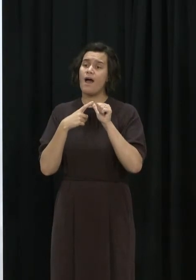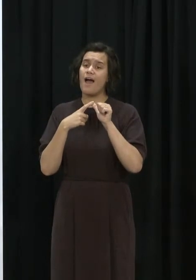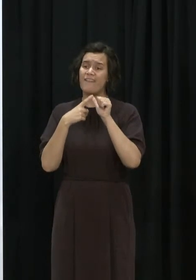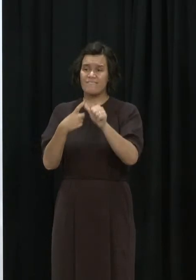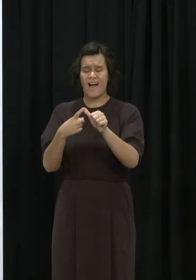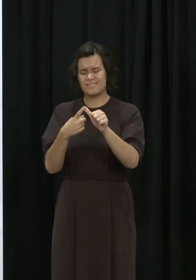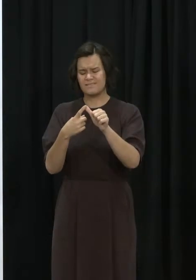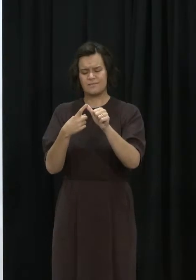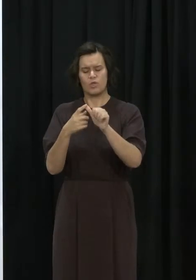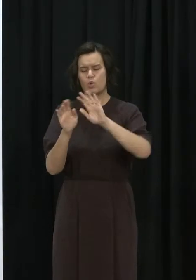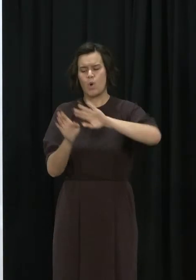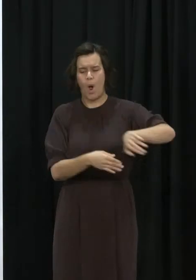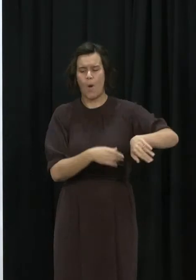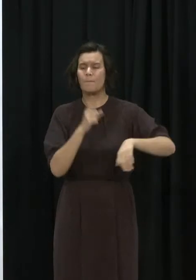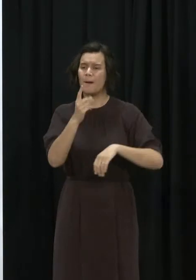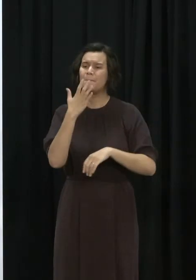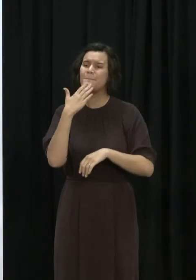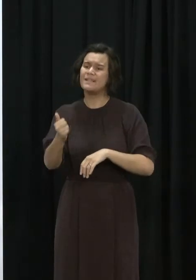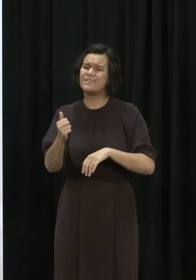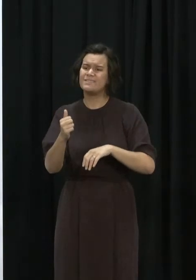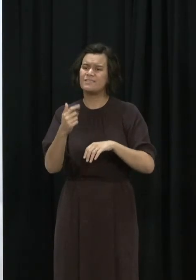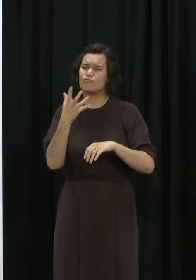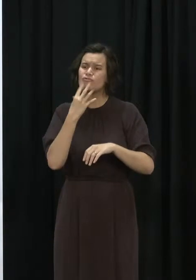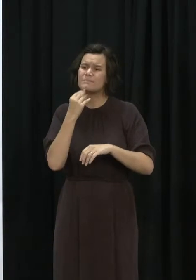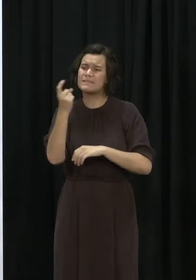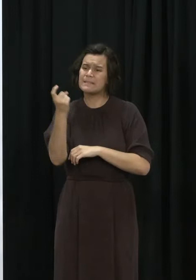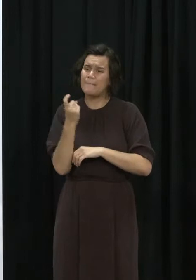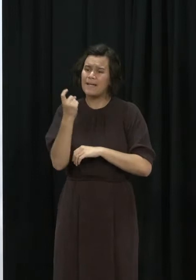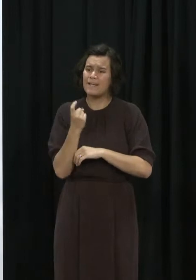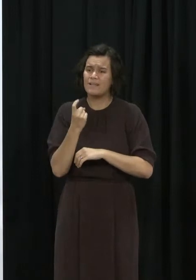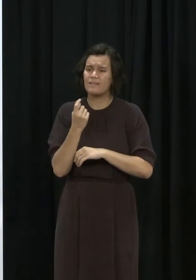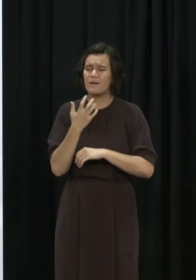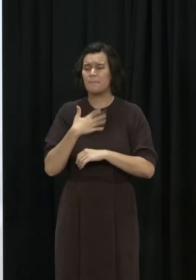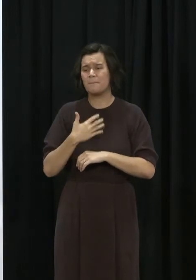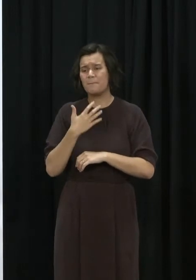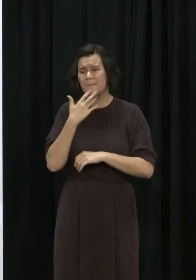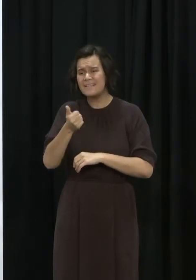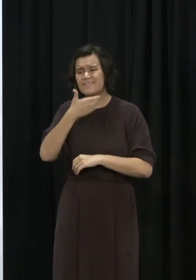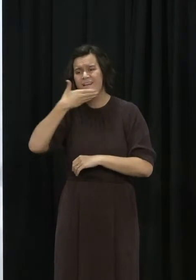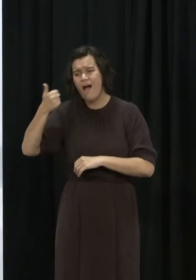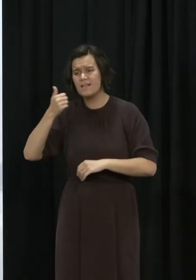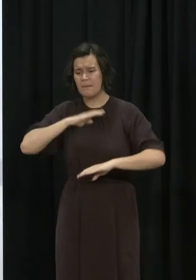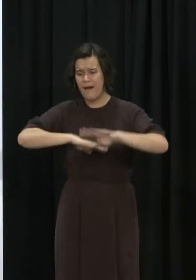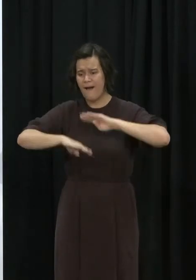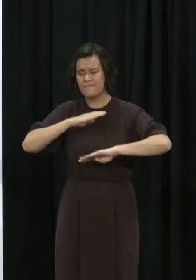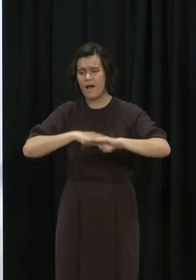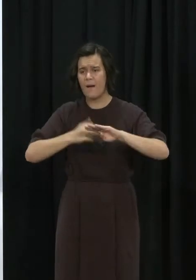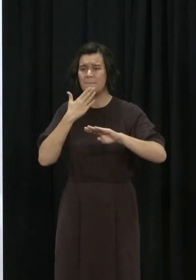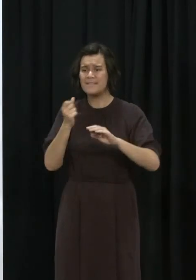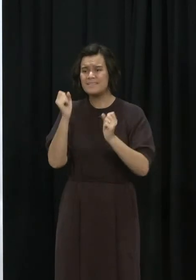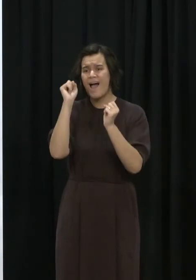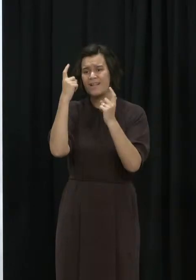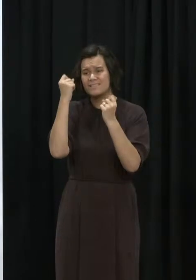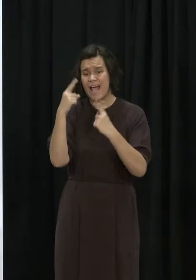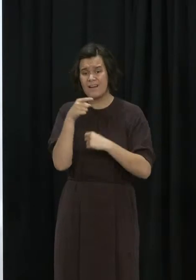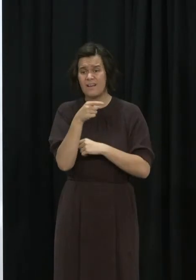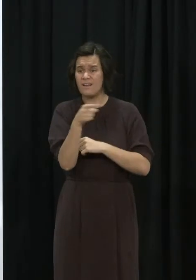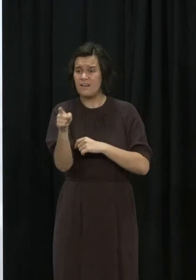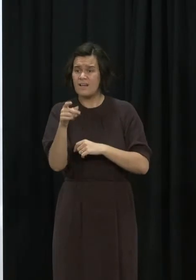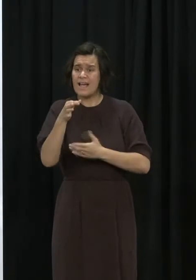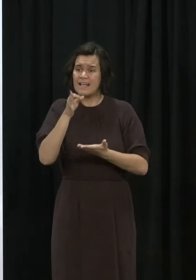kano. He aha nga tohutohu ka